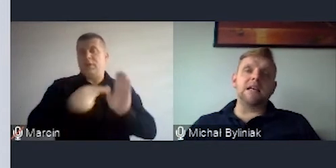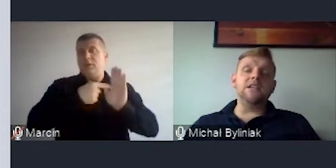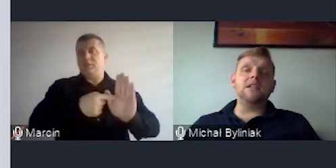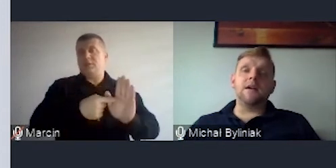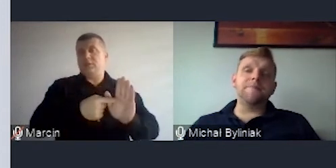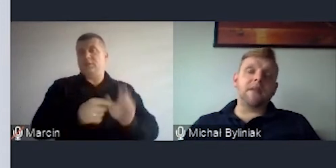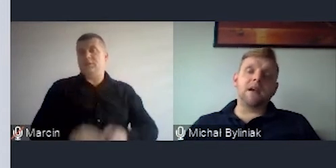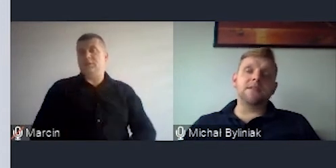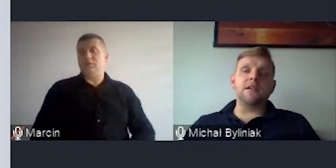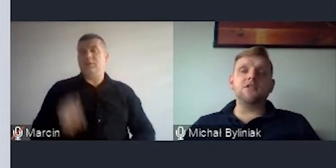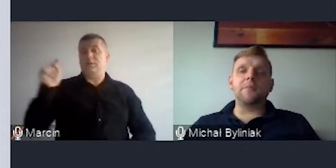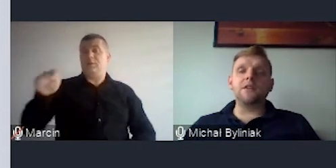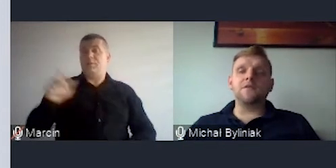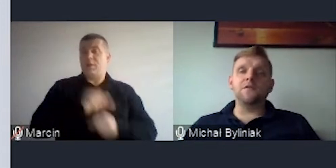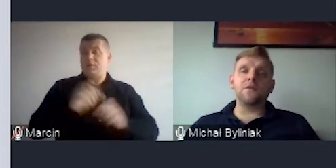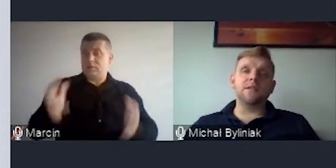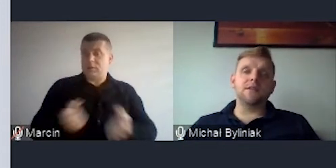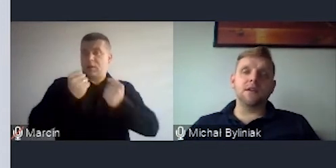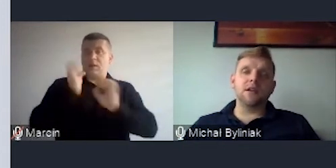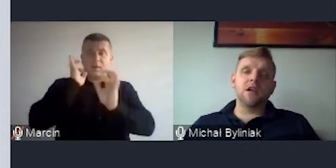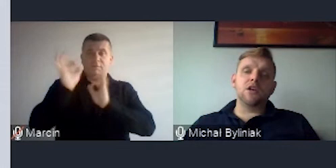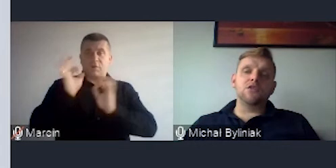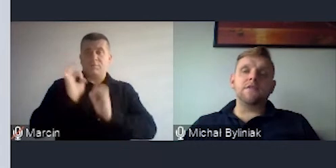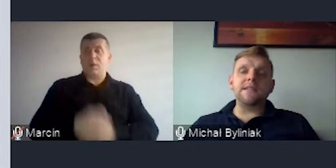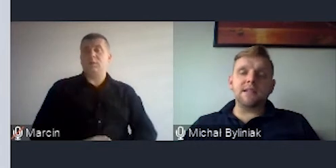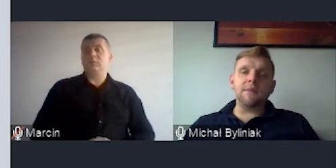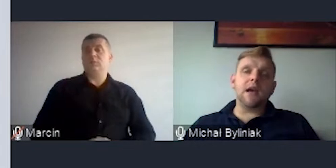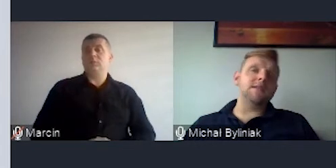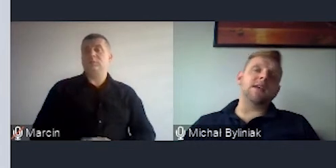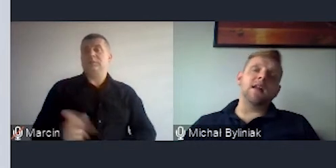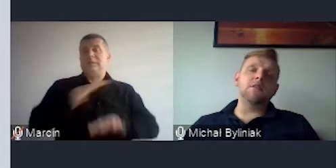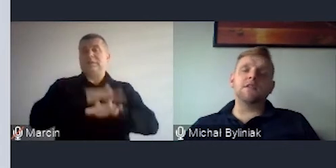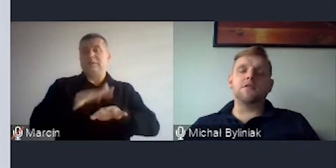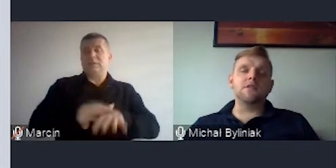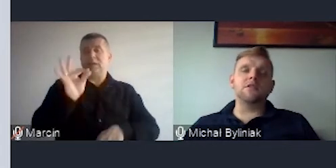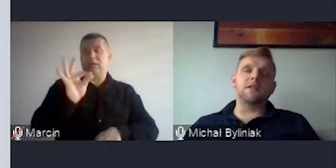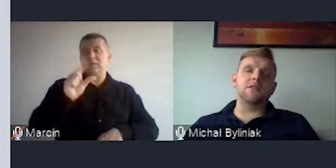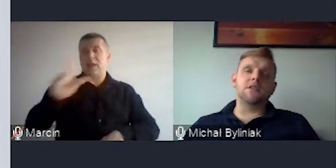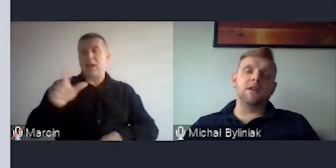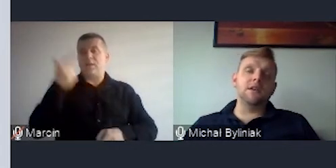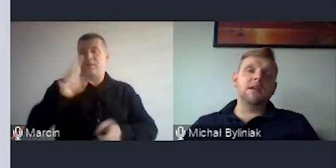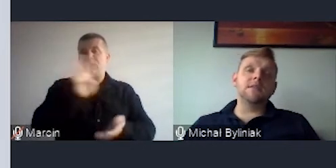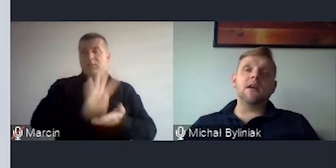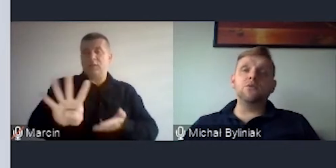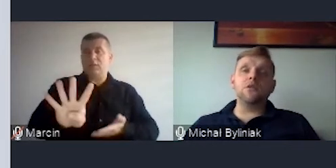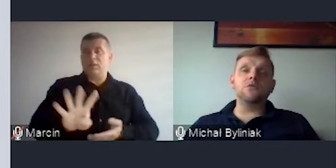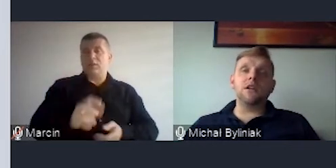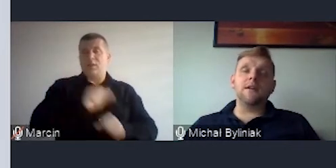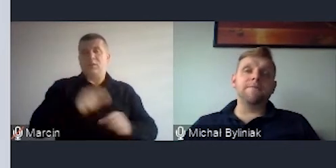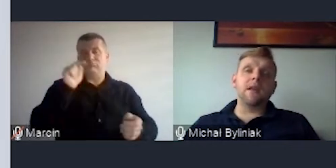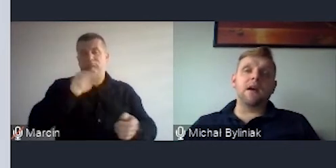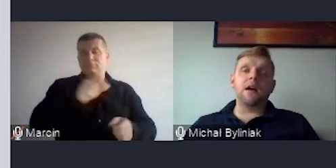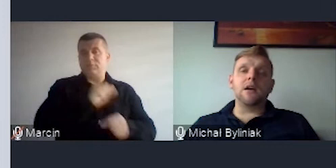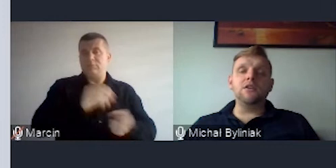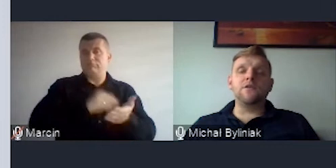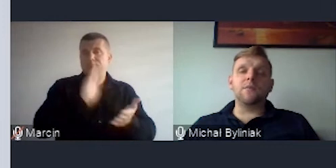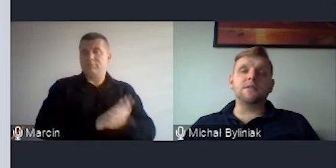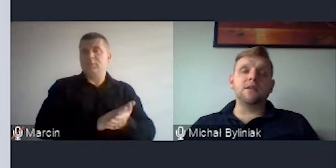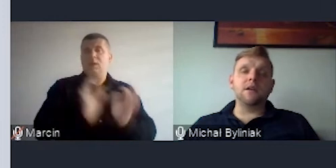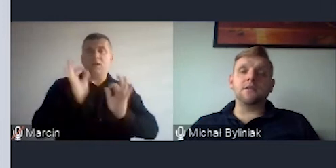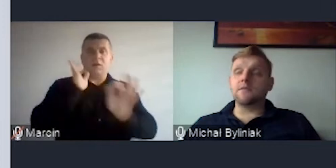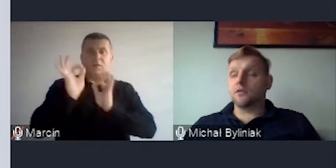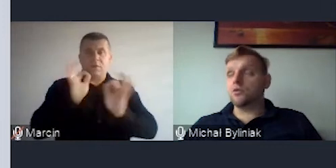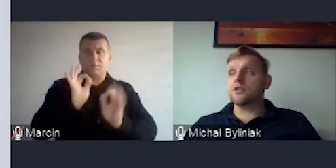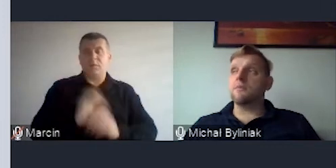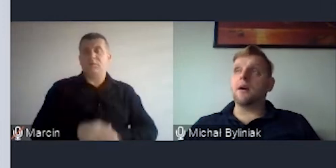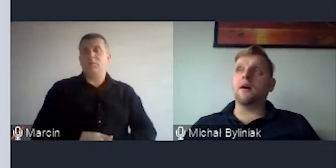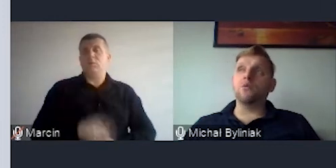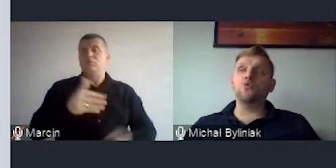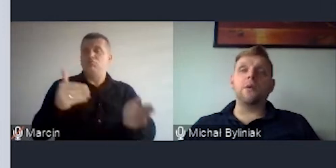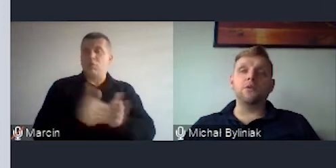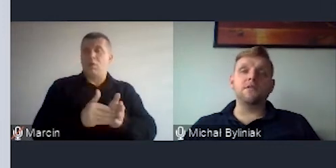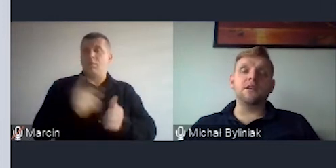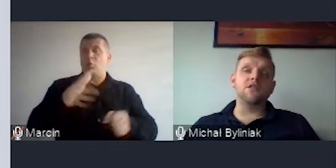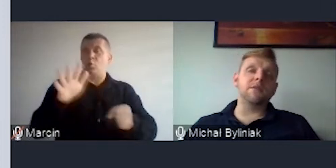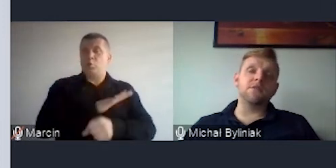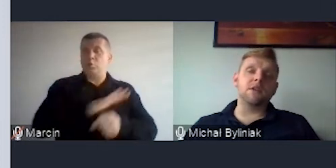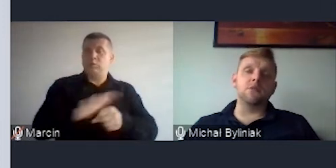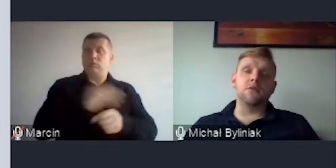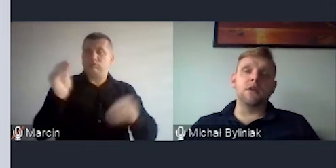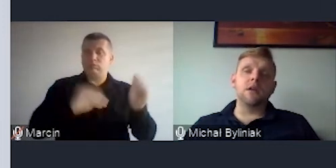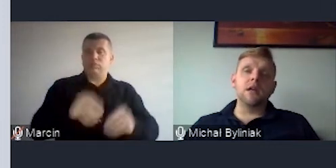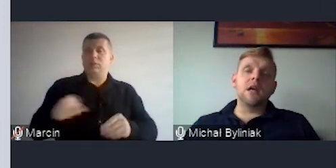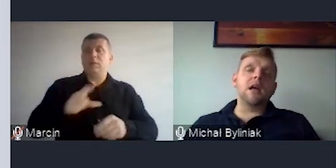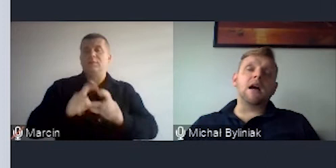i tam znajdziecie Państwo informację, że w systemie SL 2014 znajdują się informacje, które trzeba uzupełniać w zakresie personelu.